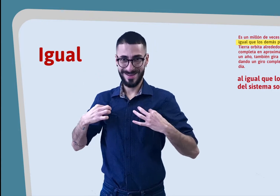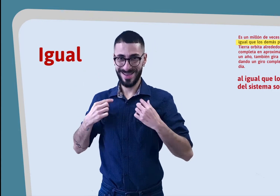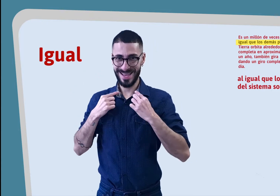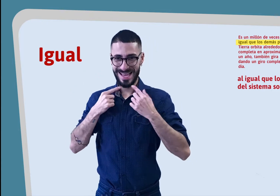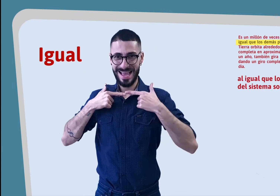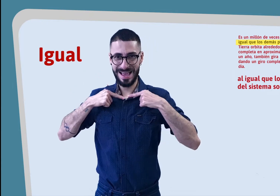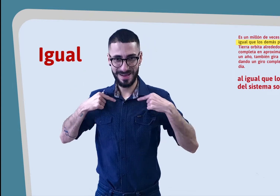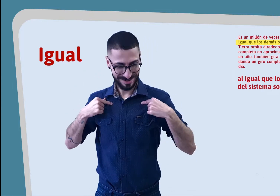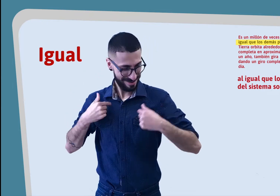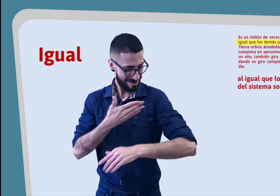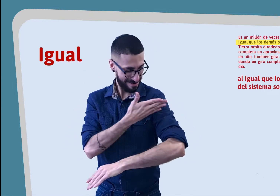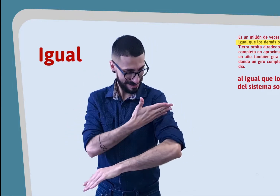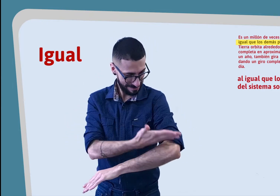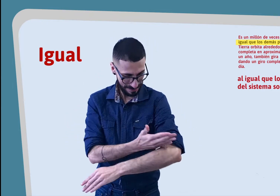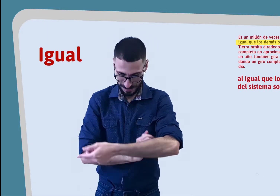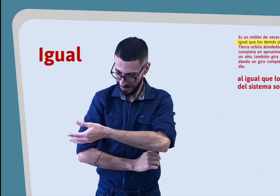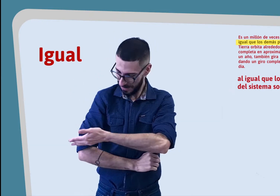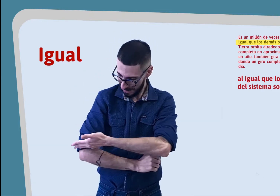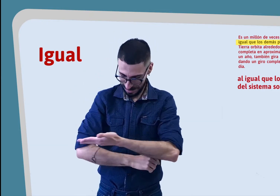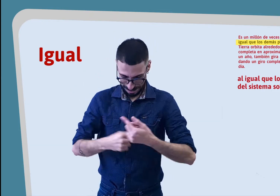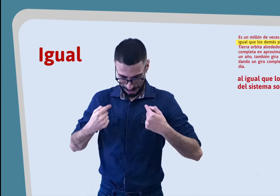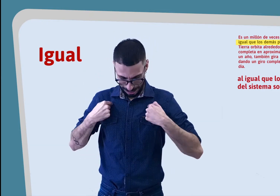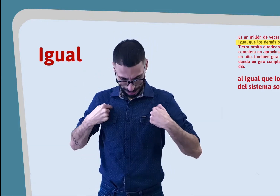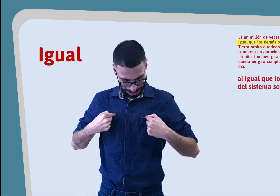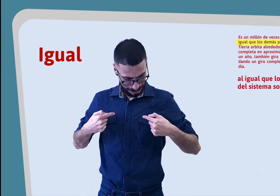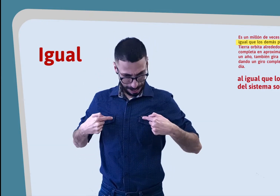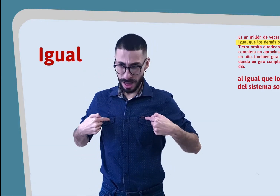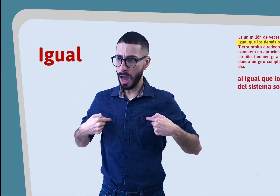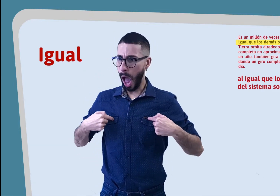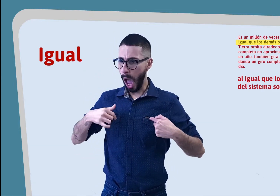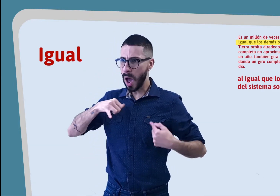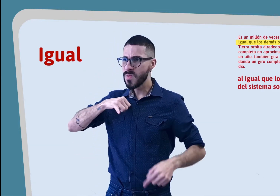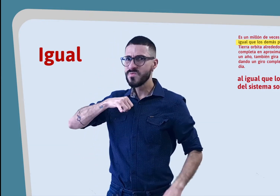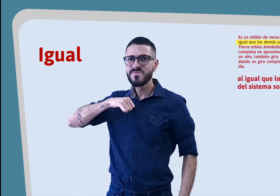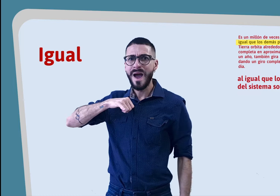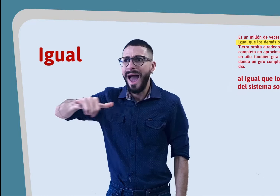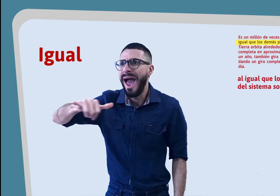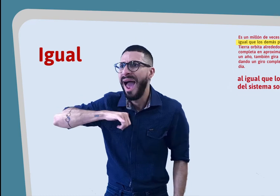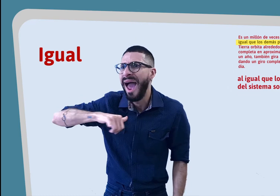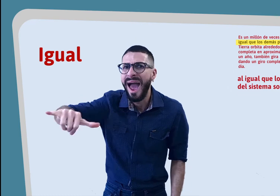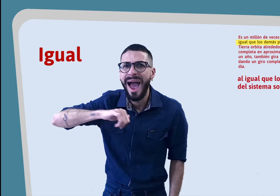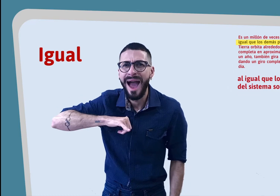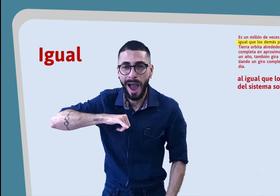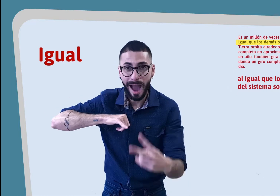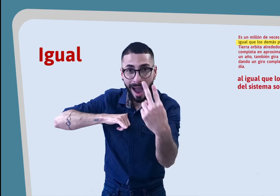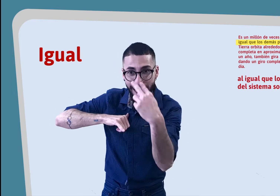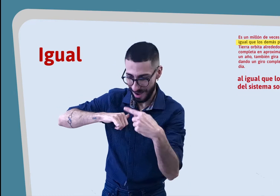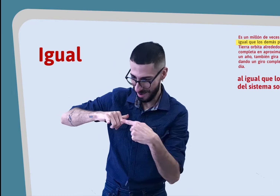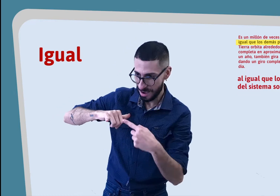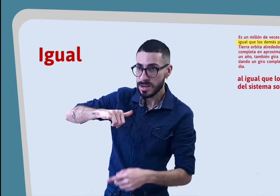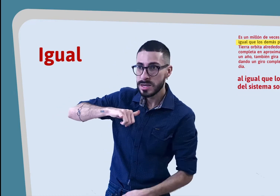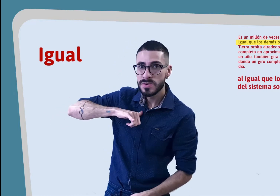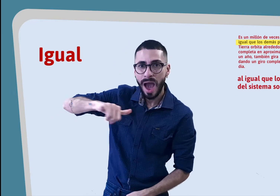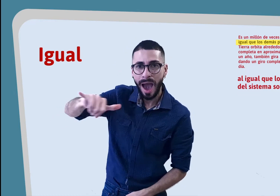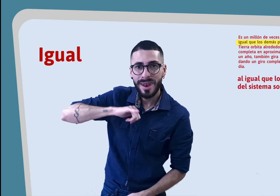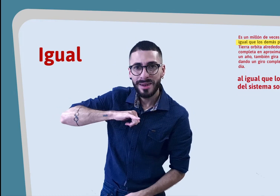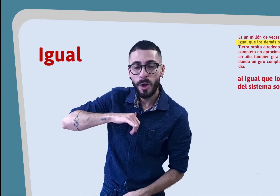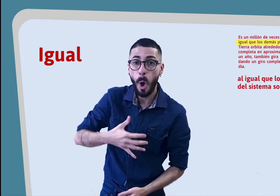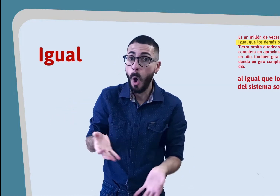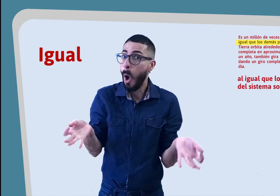tanto el cuello, las mangas y los bordados en el pecho son similares. Entonces se puede decir que esa camisa es "igual" que la nuestra.